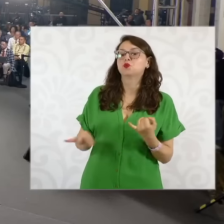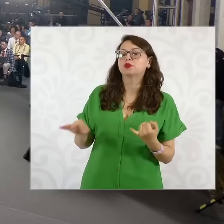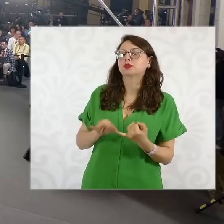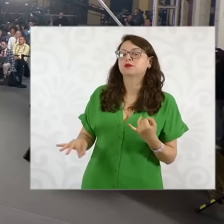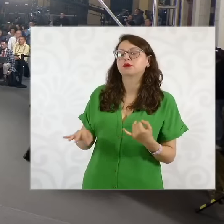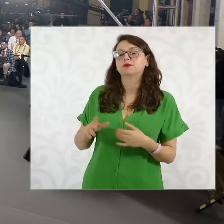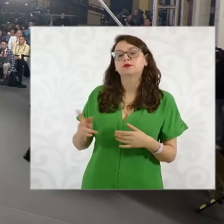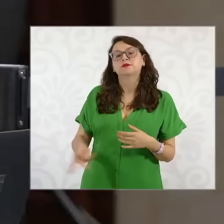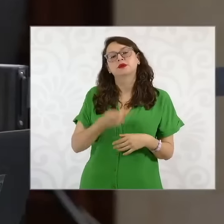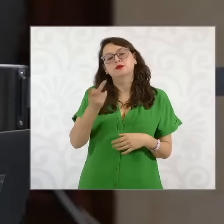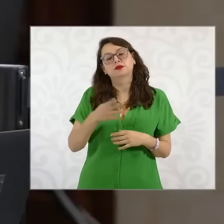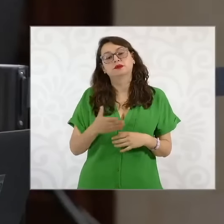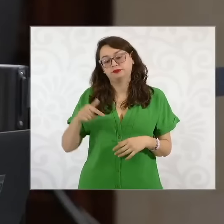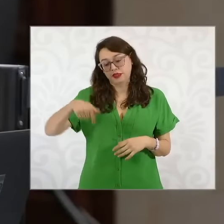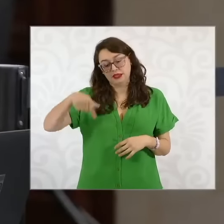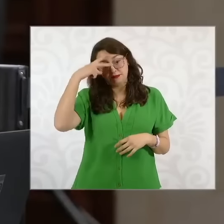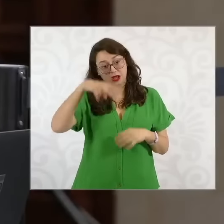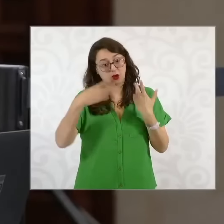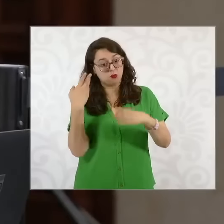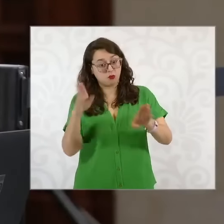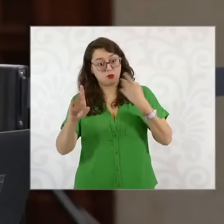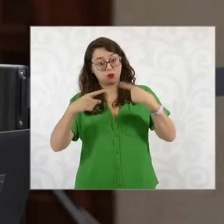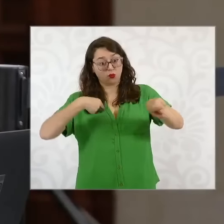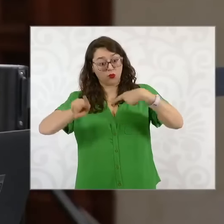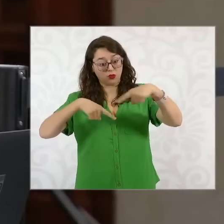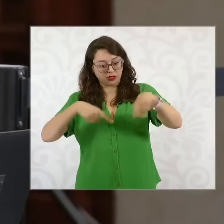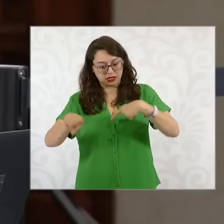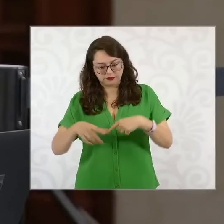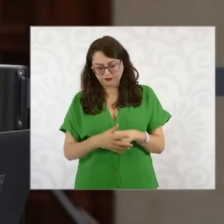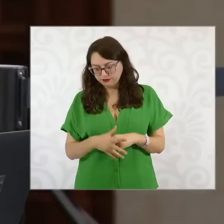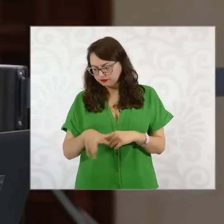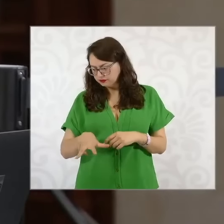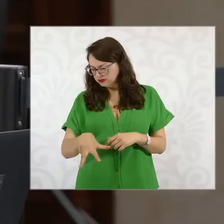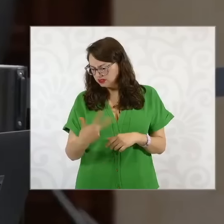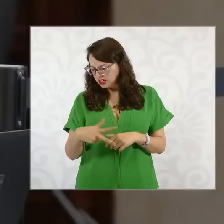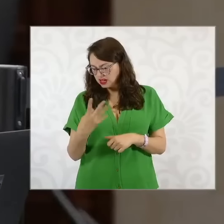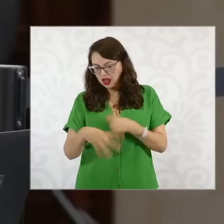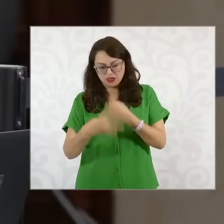obtenidos con el Mundial aquí en México, fueron este 13 14 partidos, eh hay una propuesta de la